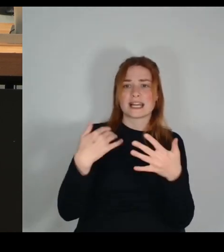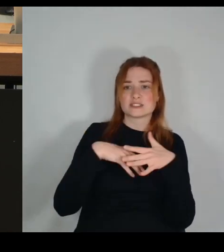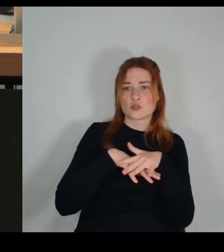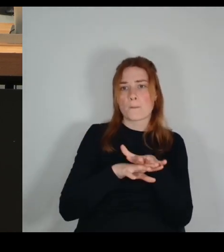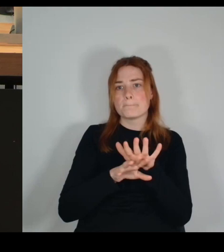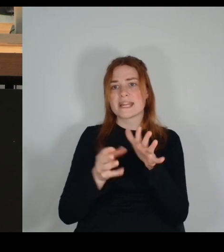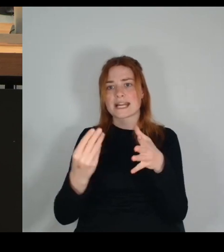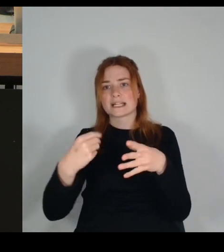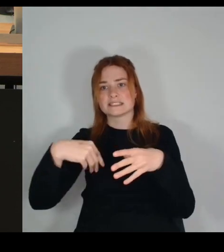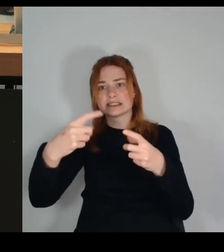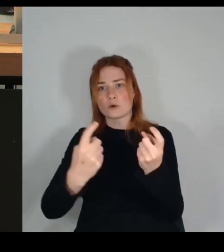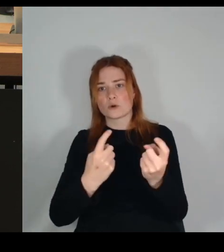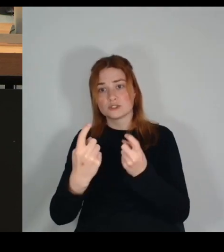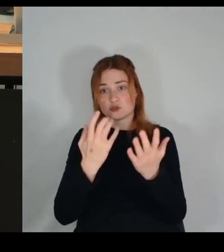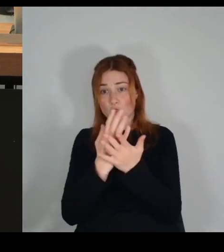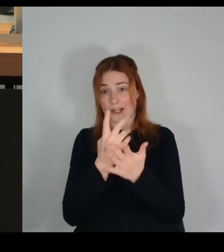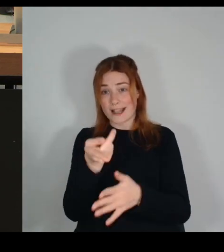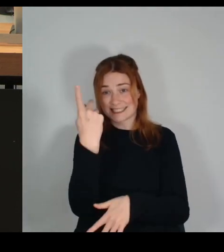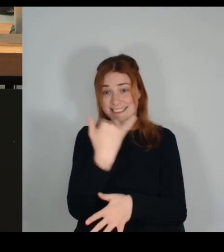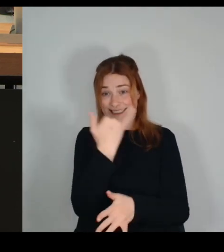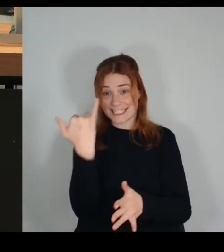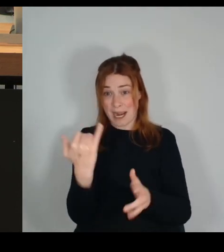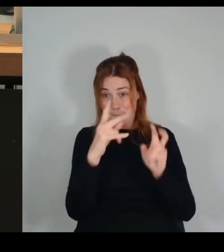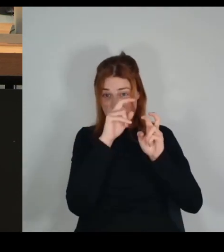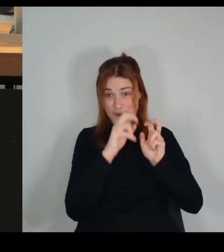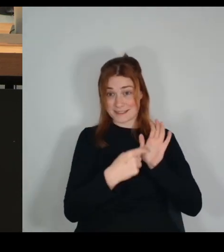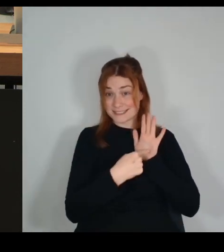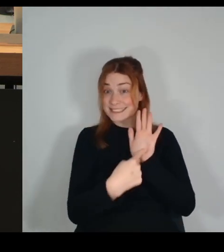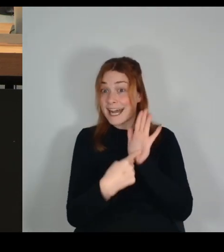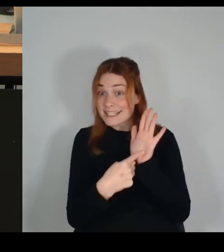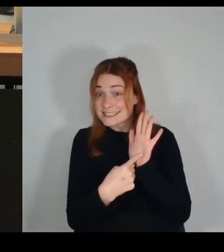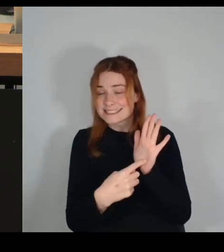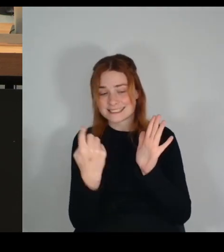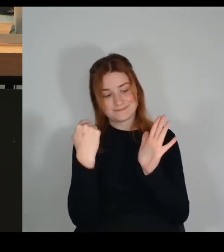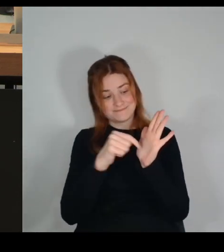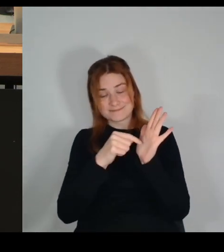die kommen ganz klar zu dem Ergebnis Personen, die aufgrund von äußerlichen Merkmalen